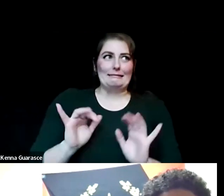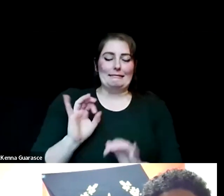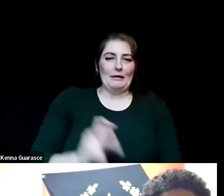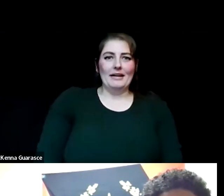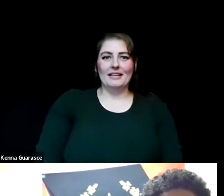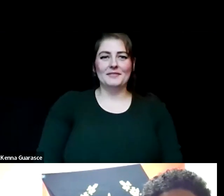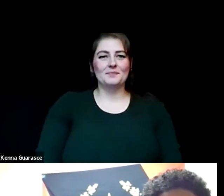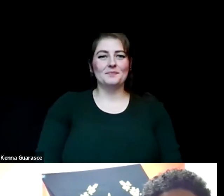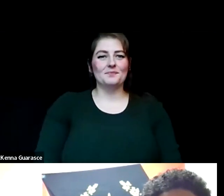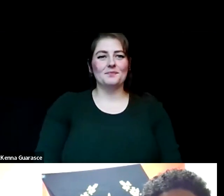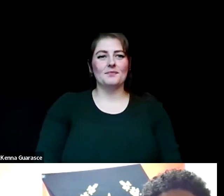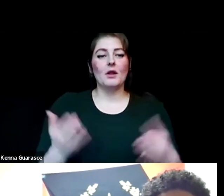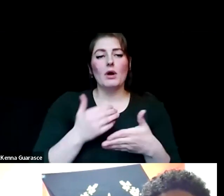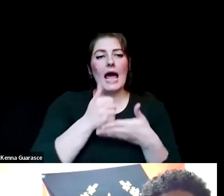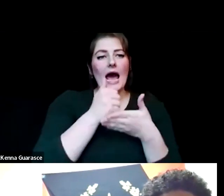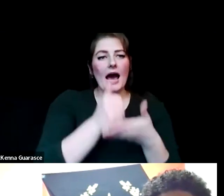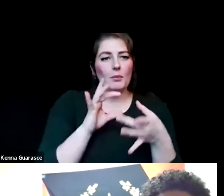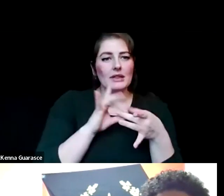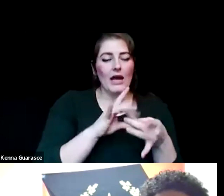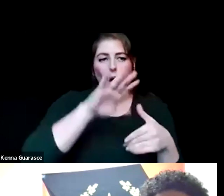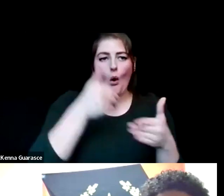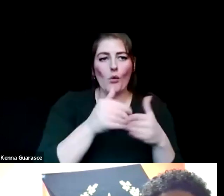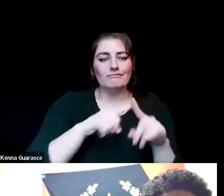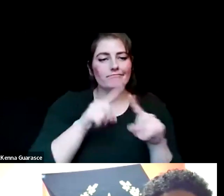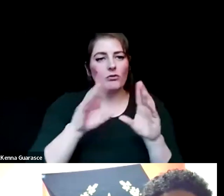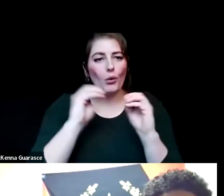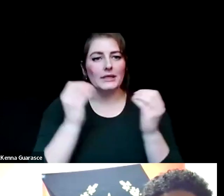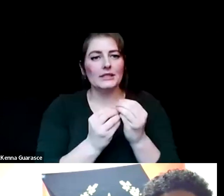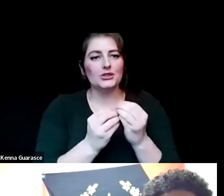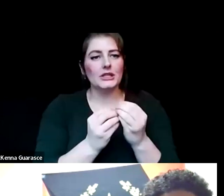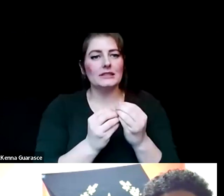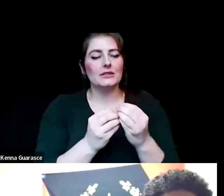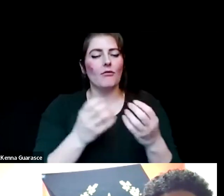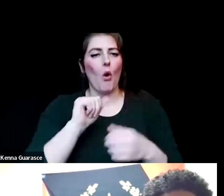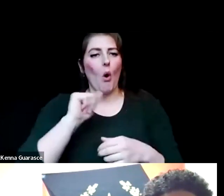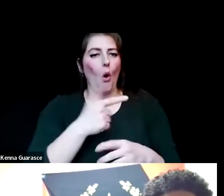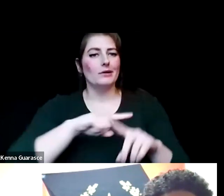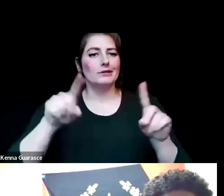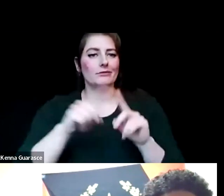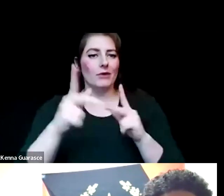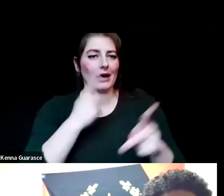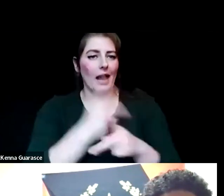"¿Qué ha ayudado a vincular a todas esas organizaciones y lograr que los miembros